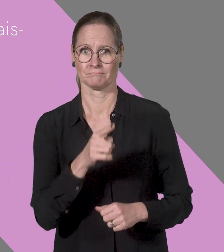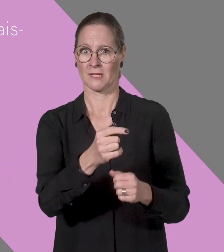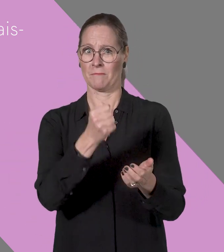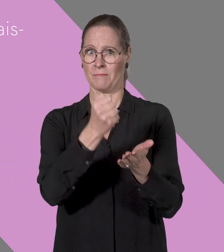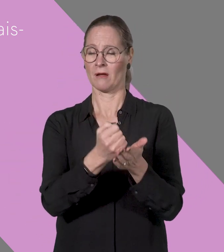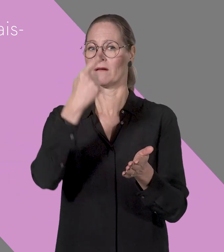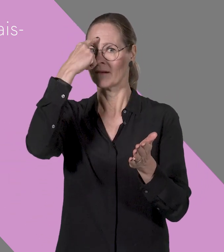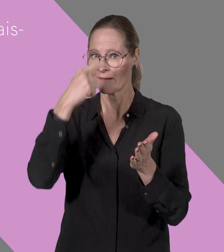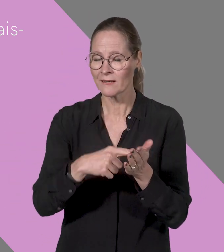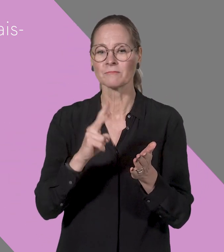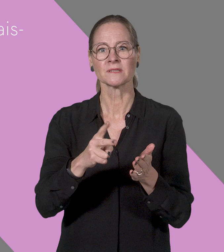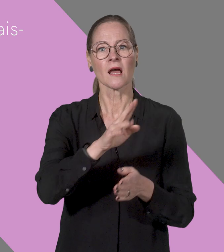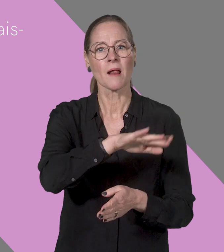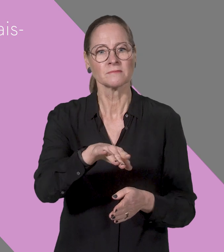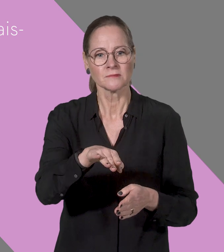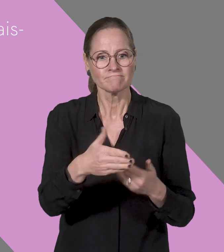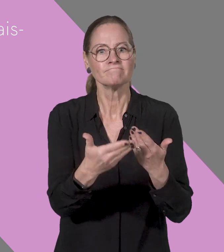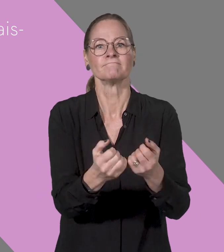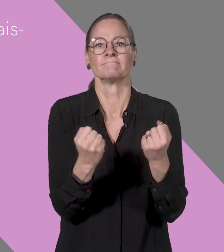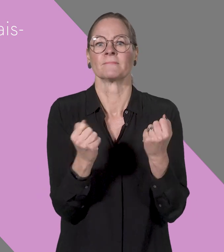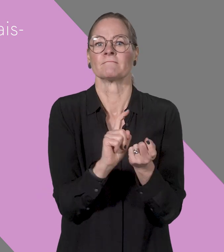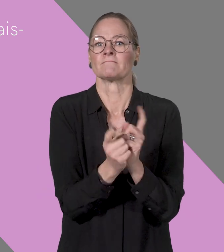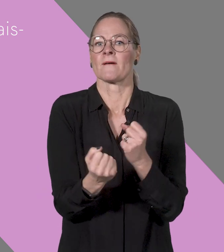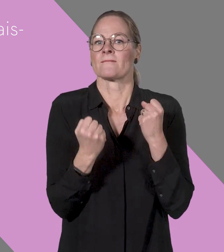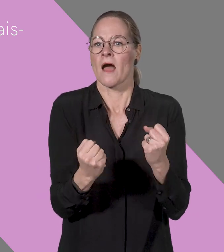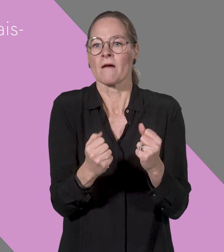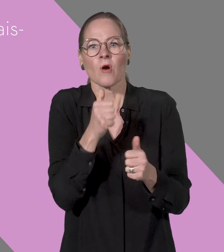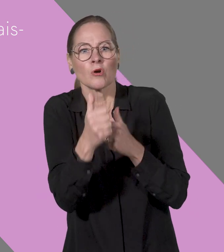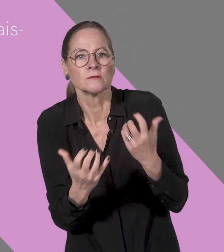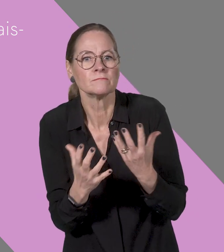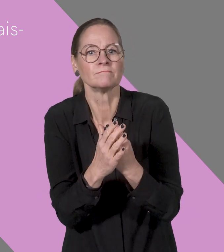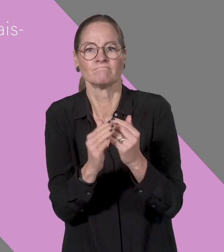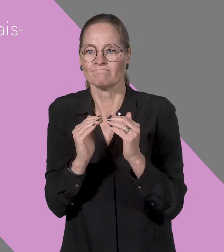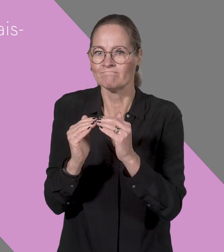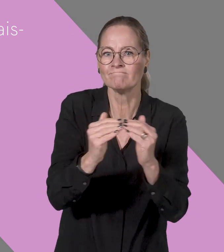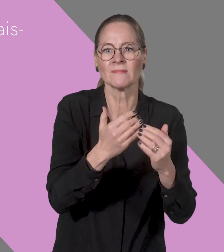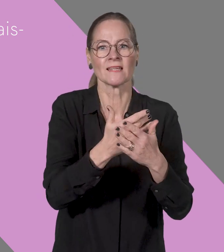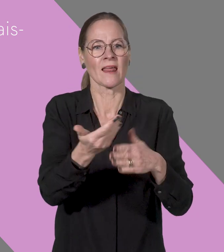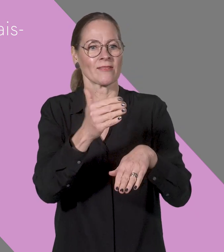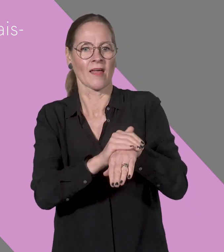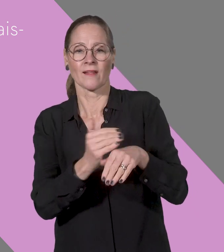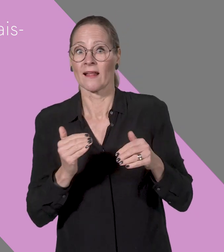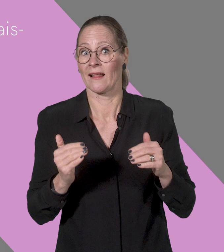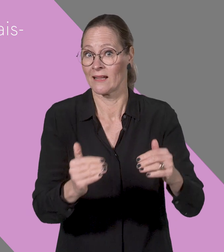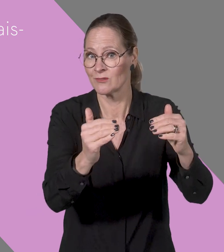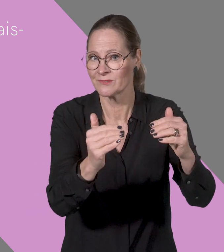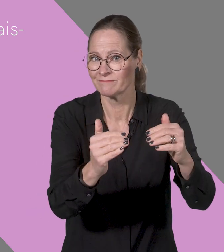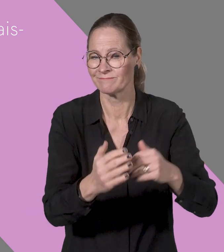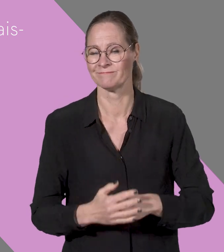Päätöksellä on tarkoitus vahvistaa lasten osallisuutta, - yhdenvertaisuutta ja kielitaidon kehittymistä.